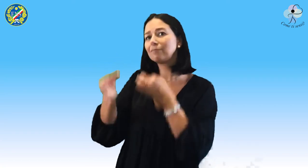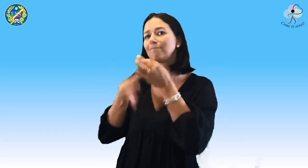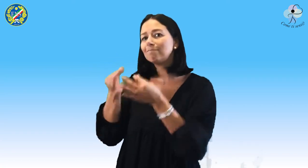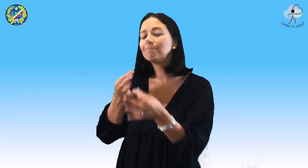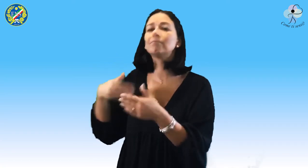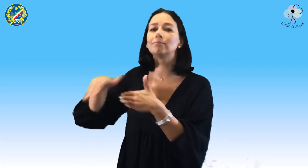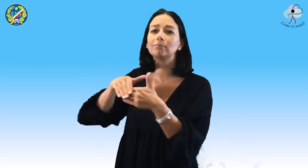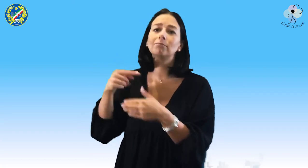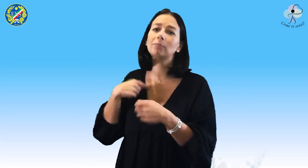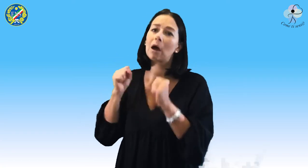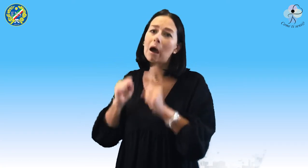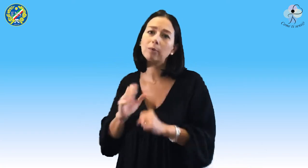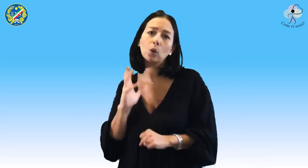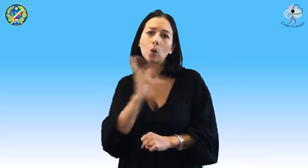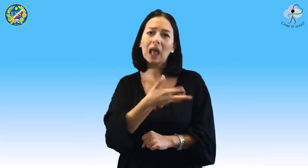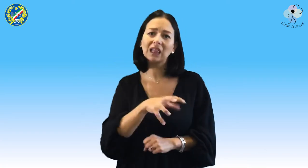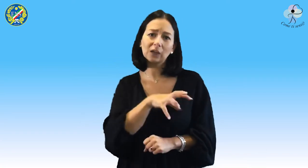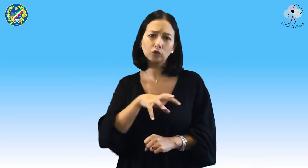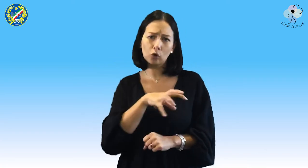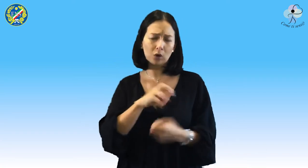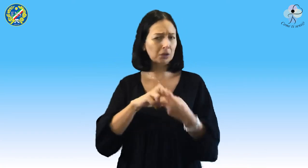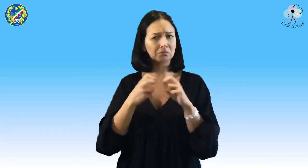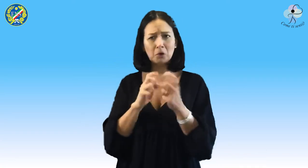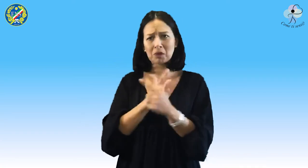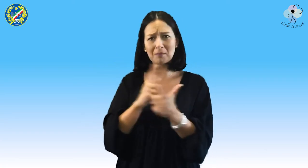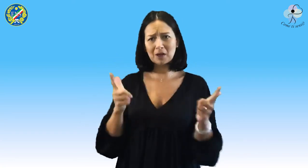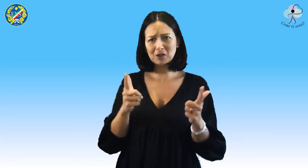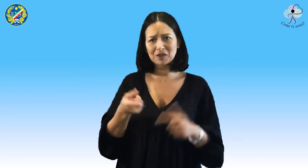che abitate in un’altra regione rispetto a quelle indicate.